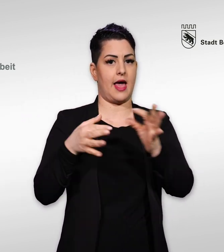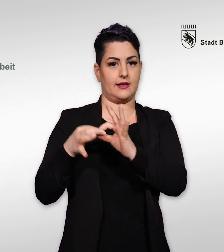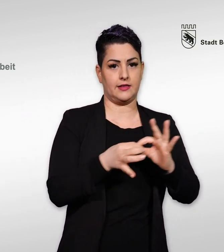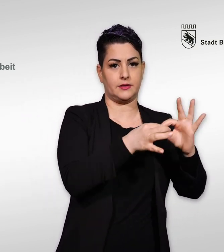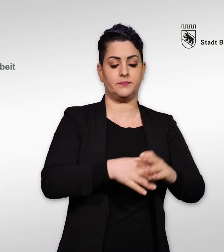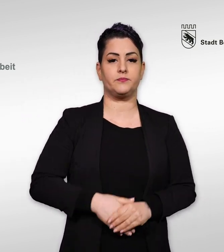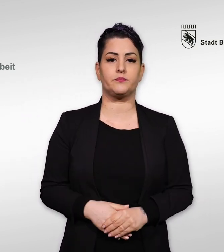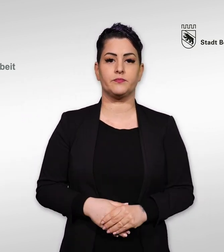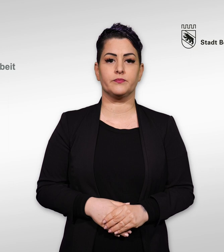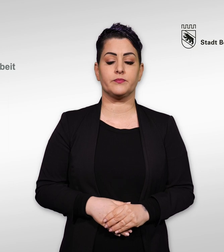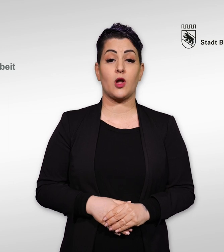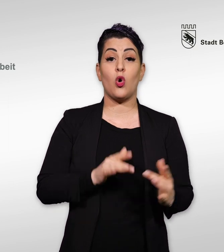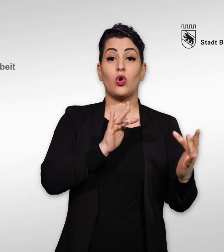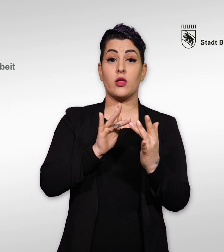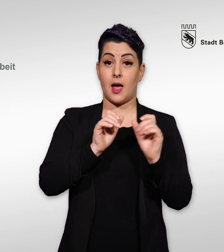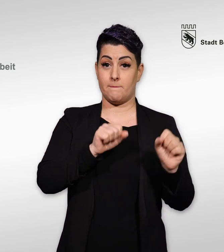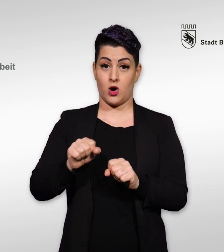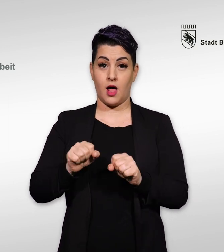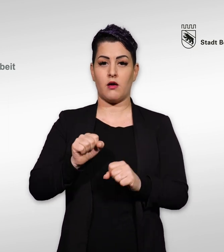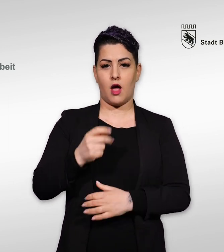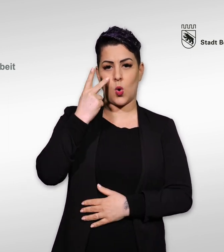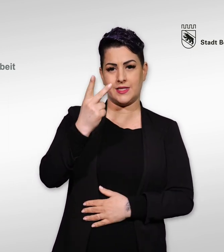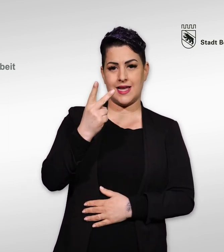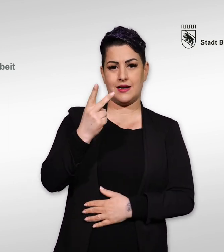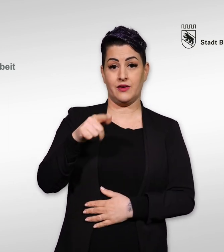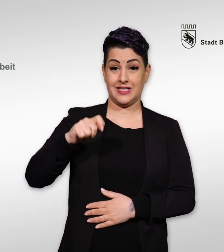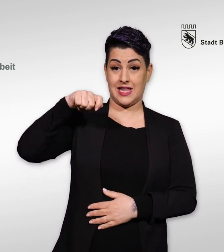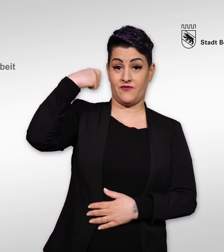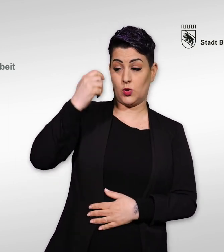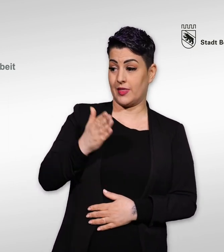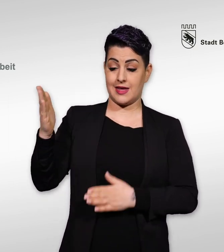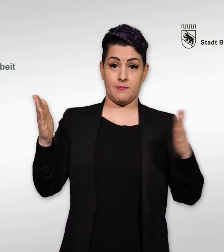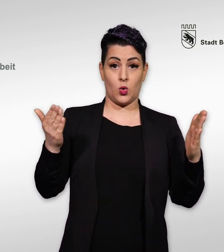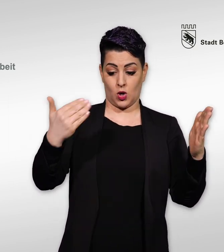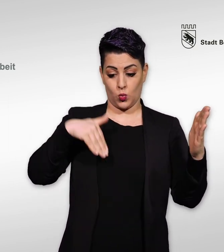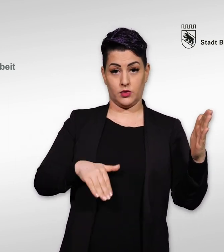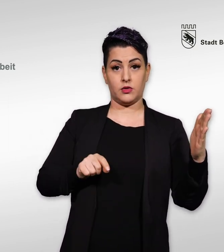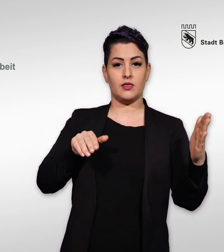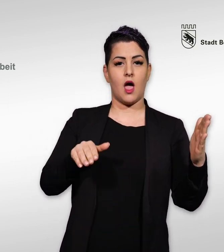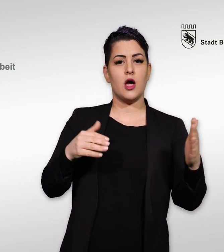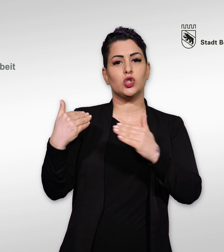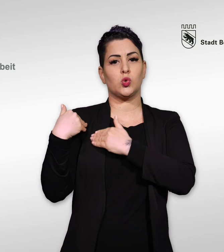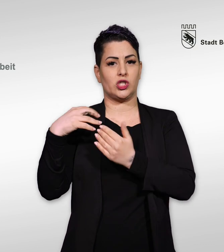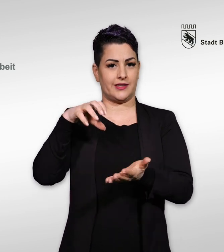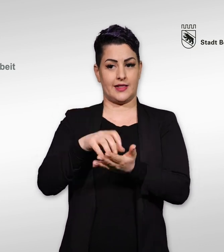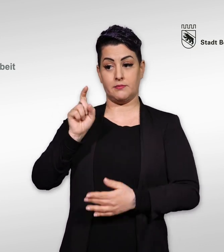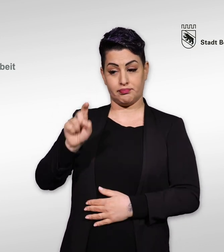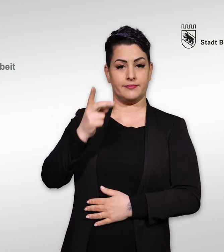Sie finden die Kontaktangaben der Fachstelle in der Box «Zuständige Stelle» neben oder unter diesen Videos.